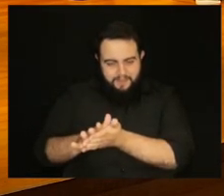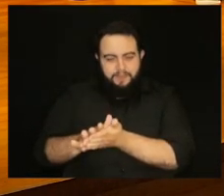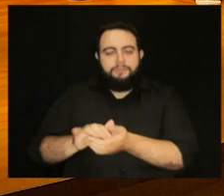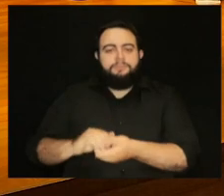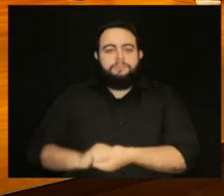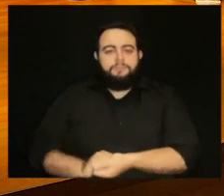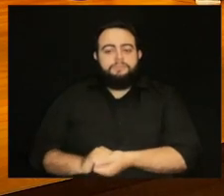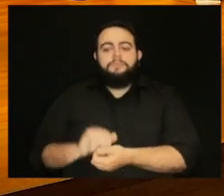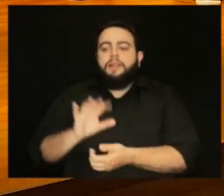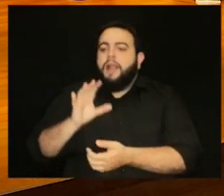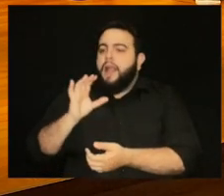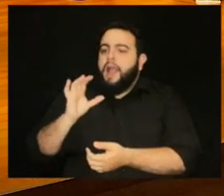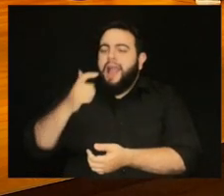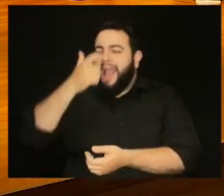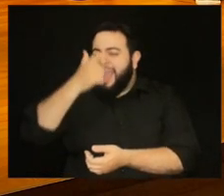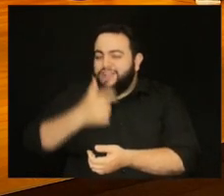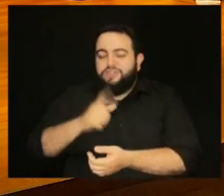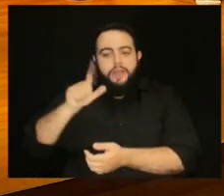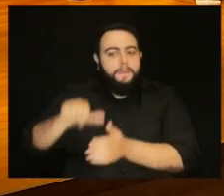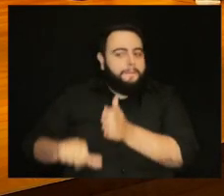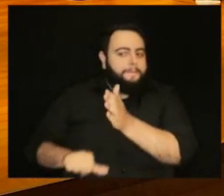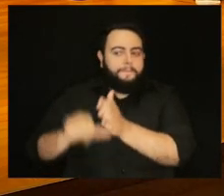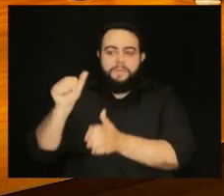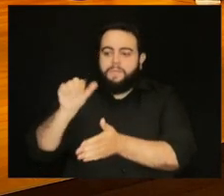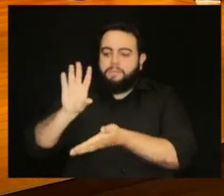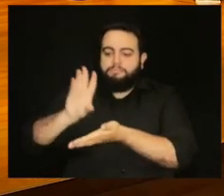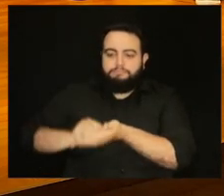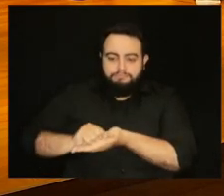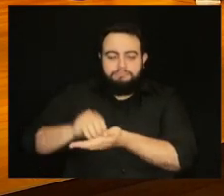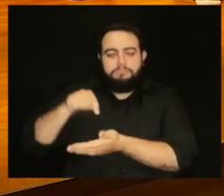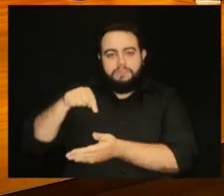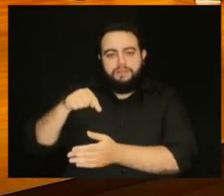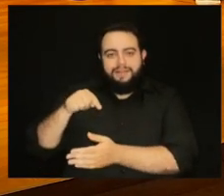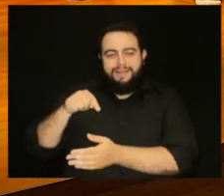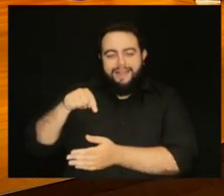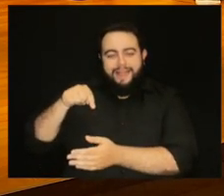gravado mas depois você achou sambas gravados aqui em Porto Alegre em 1913, e aí começou aquele